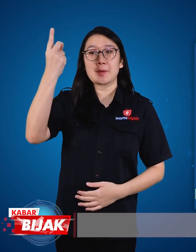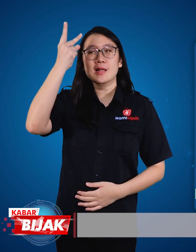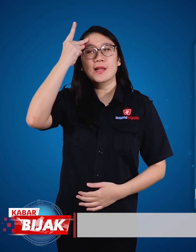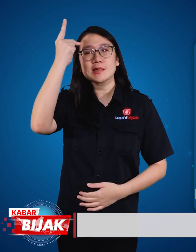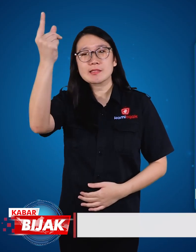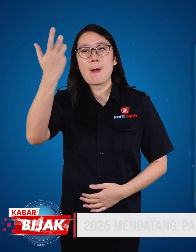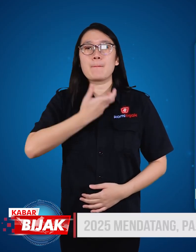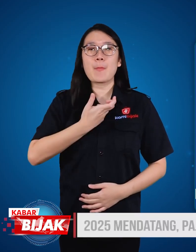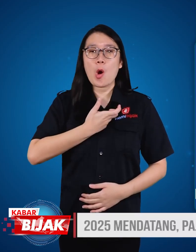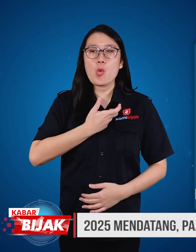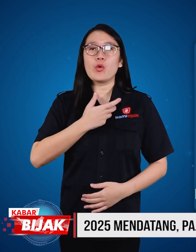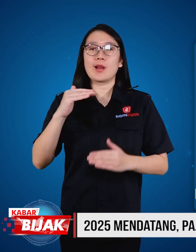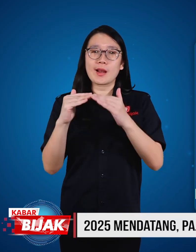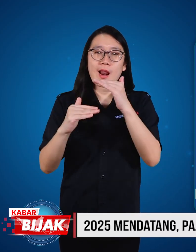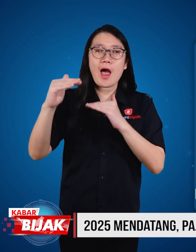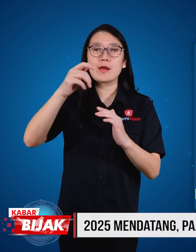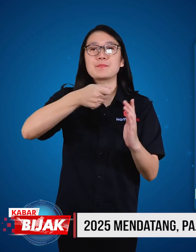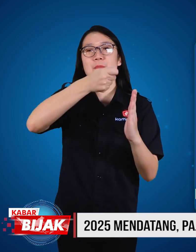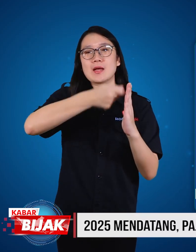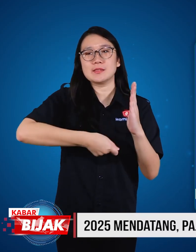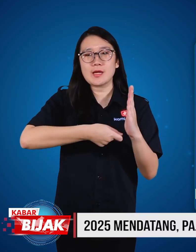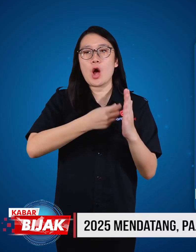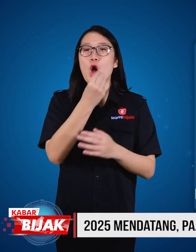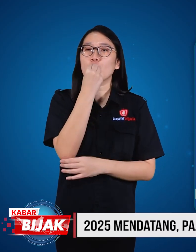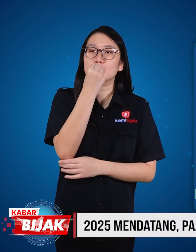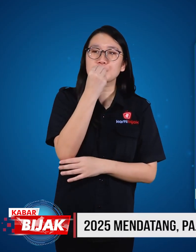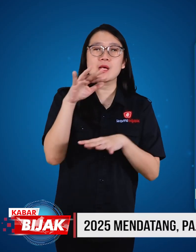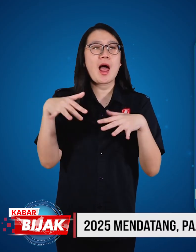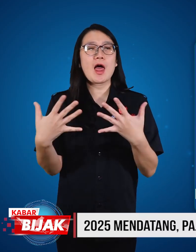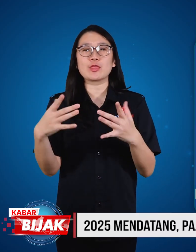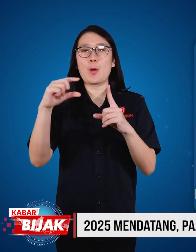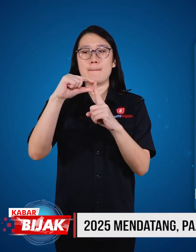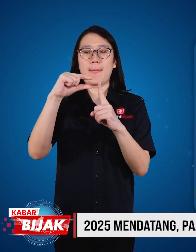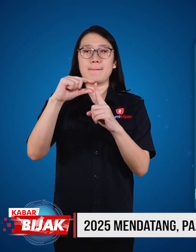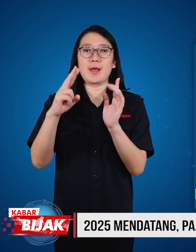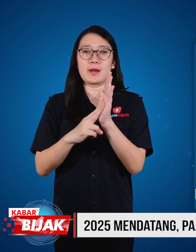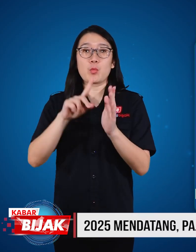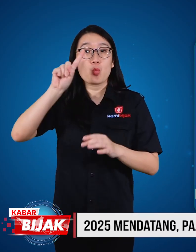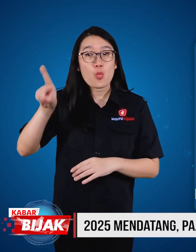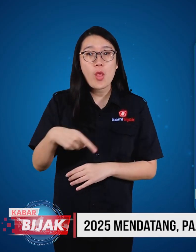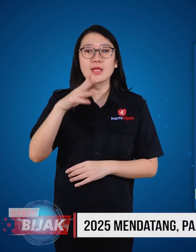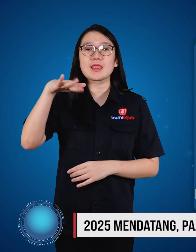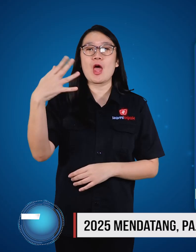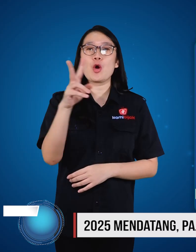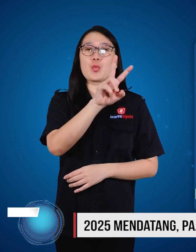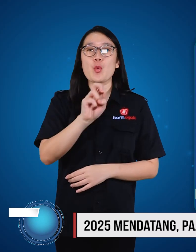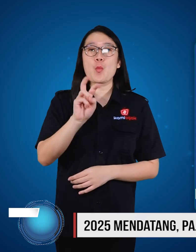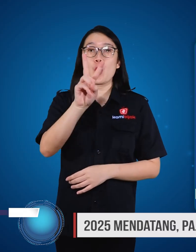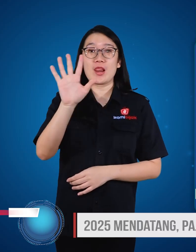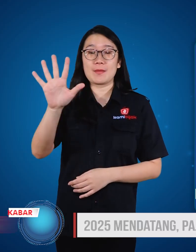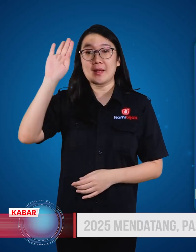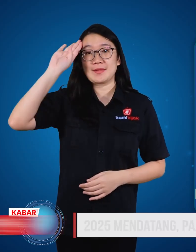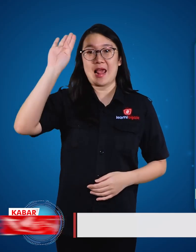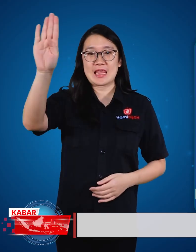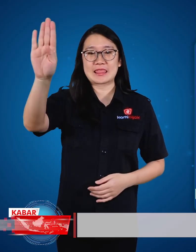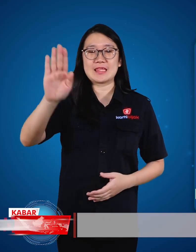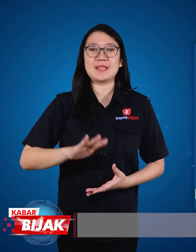Pemerintah berencana akan menaikkan pajak konsumsi atau PPN, mulai tahun 2025.